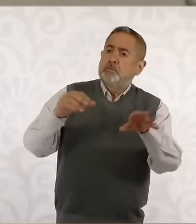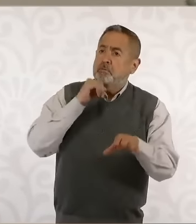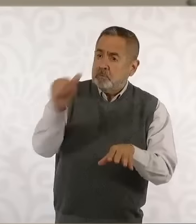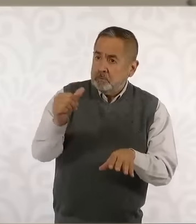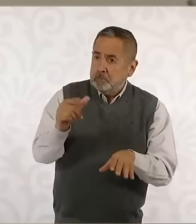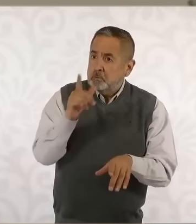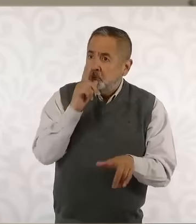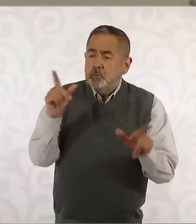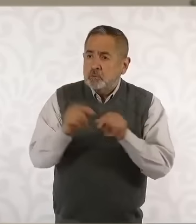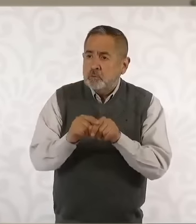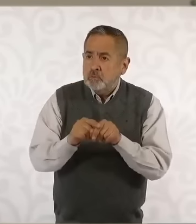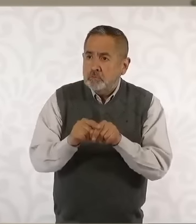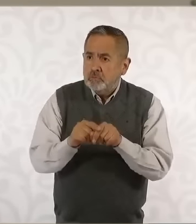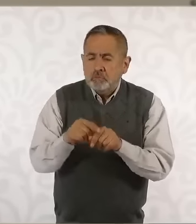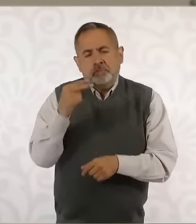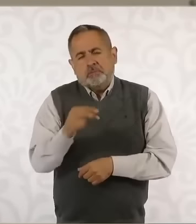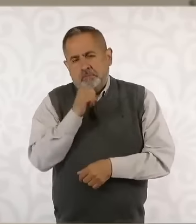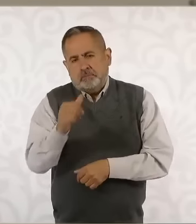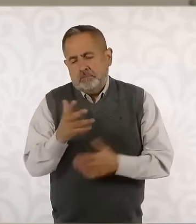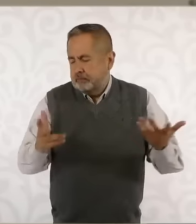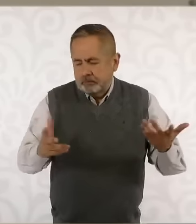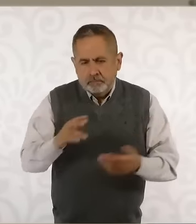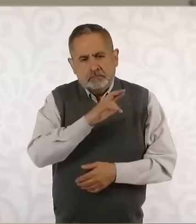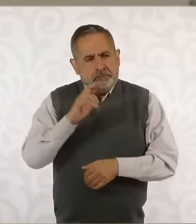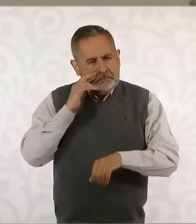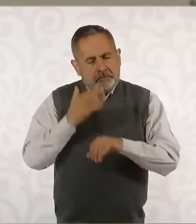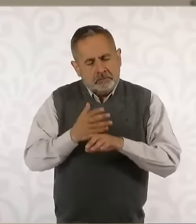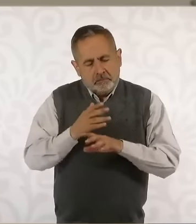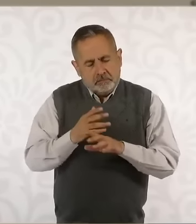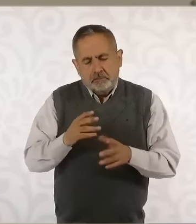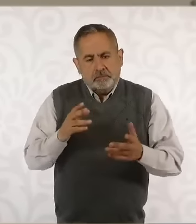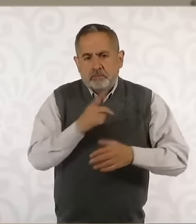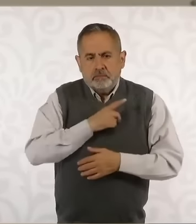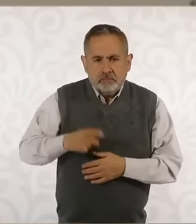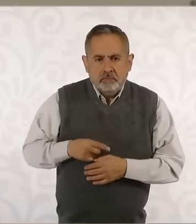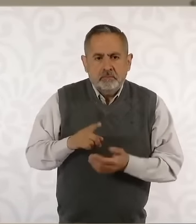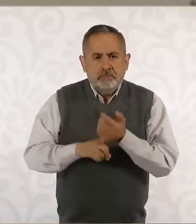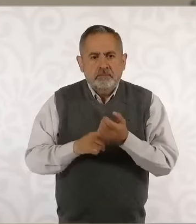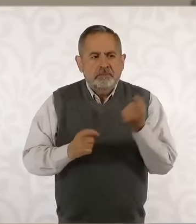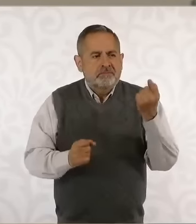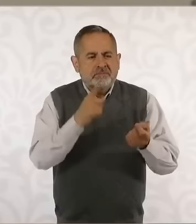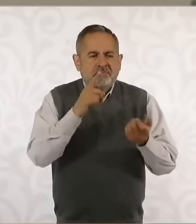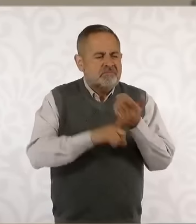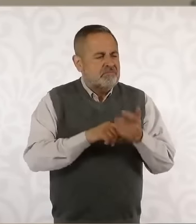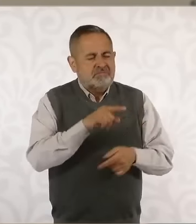irresponsabilidad no nombrar eh con todas sus letras, que hubieran varios actos de mezquindad